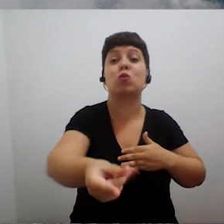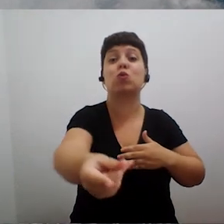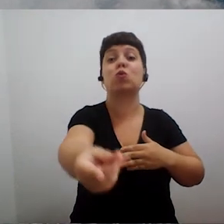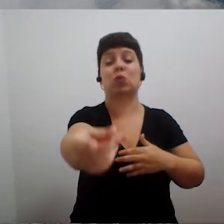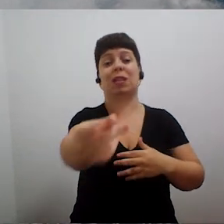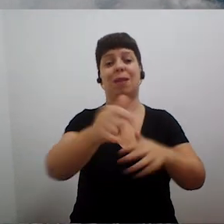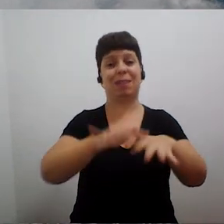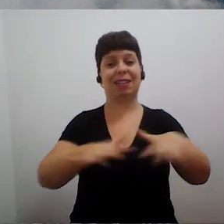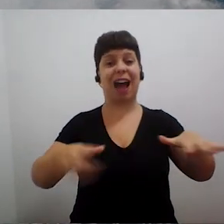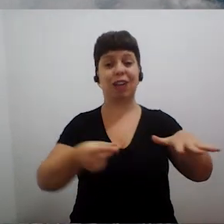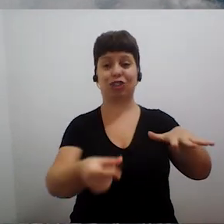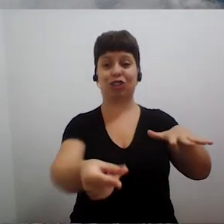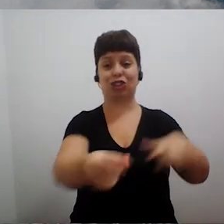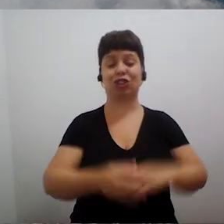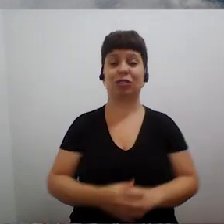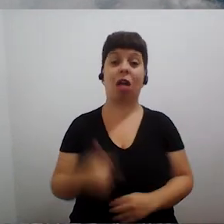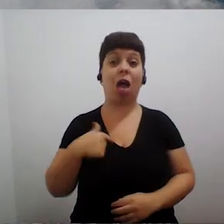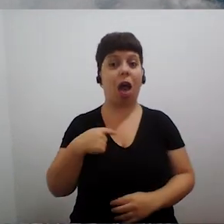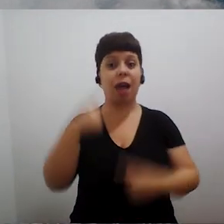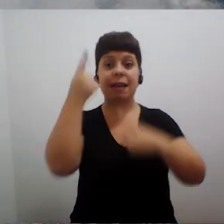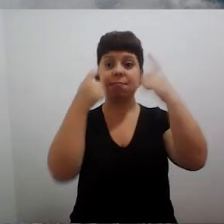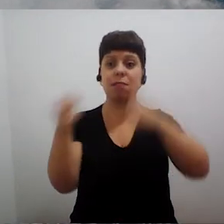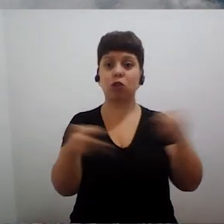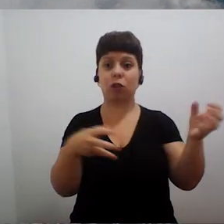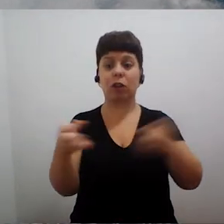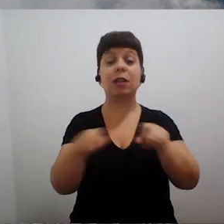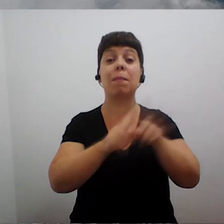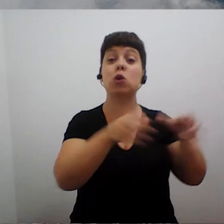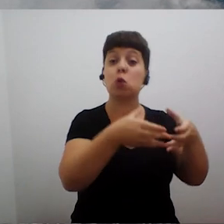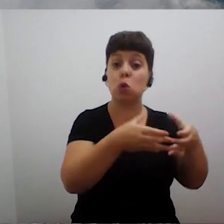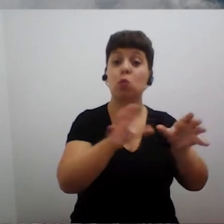Estamos trazendo questões inovadoras e a visão de grupos sociais diversos